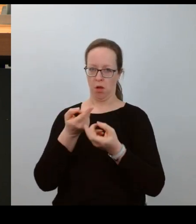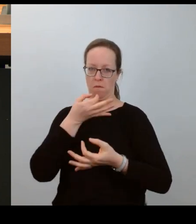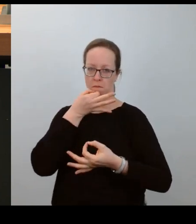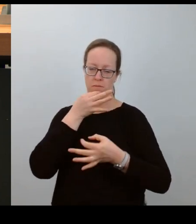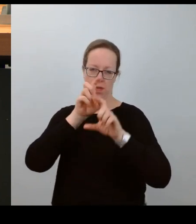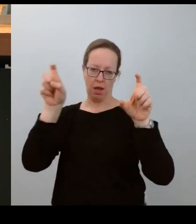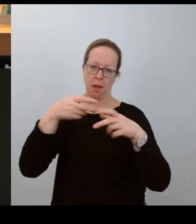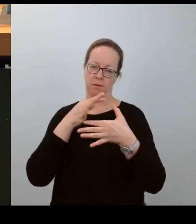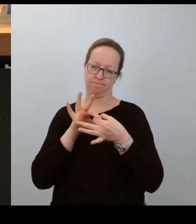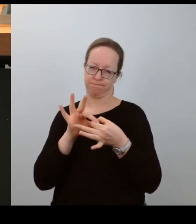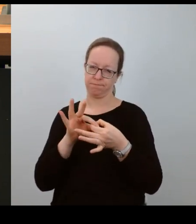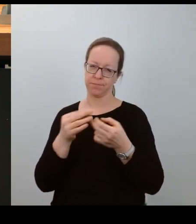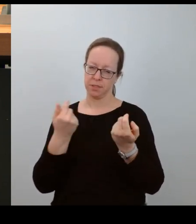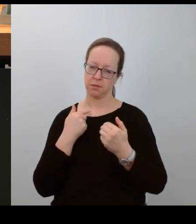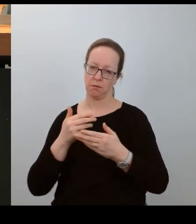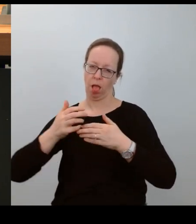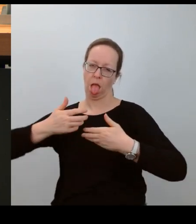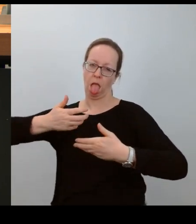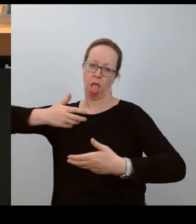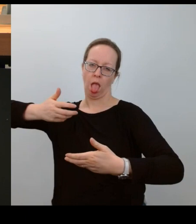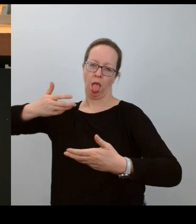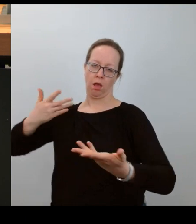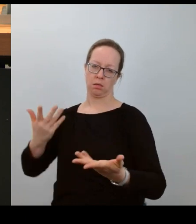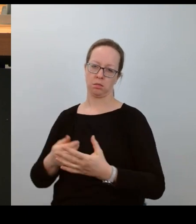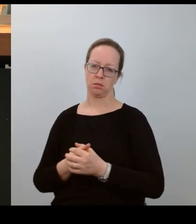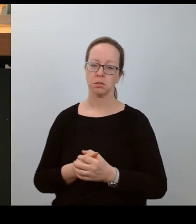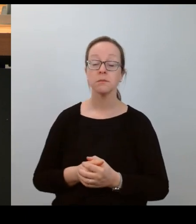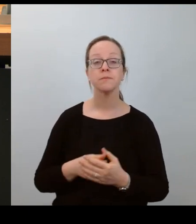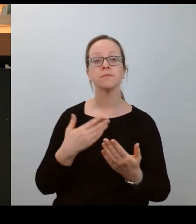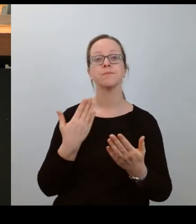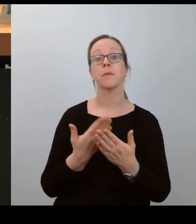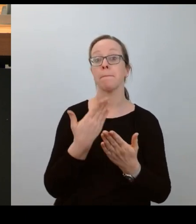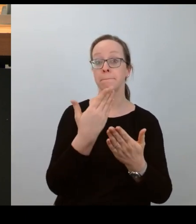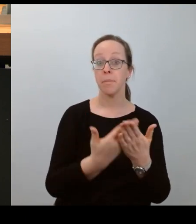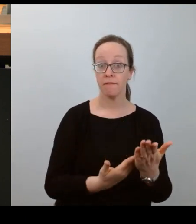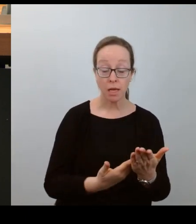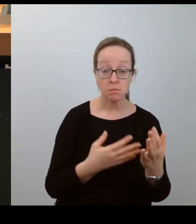Der Senat soll mit Hilfe eines zu erstellenden Konzeptes seine Anstrengungen